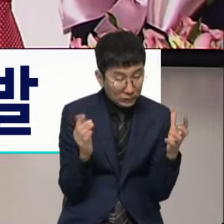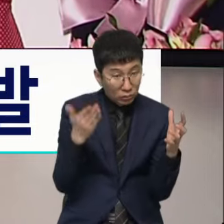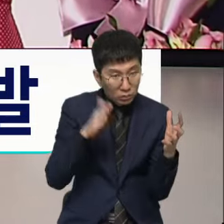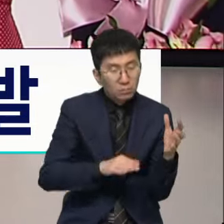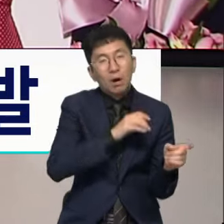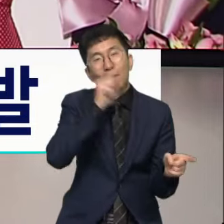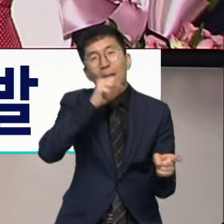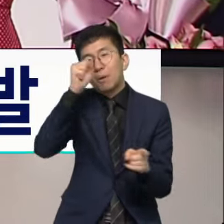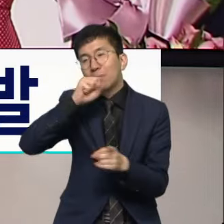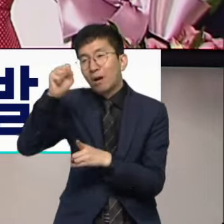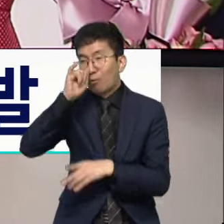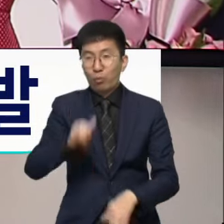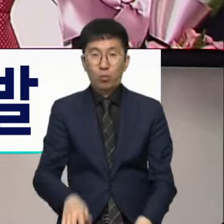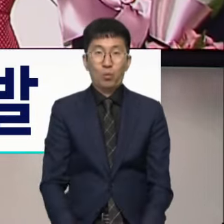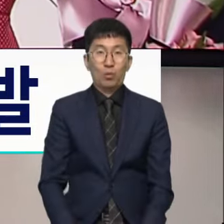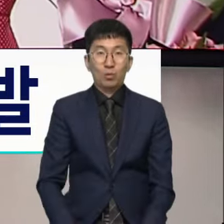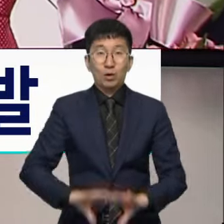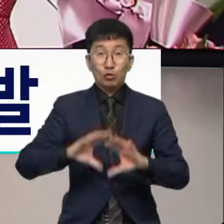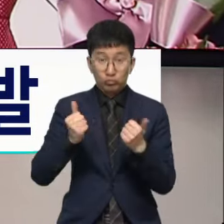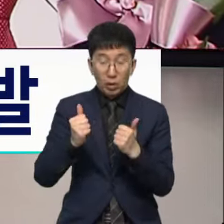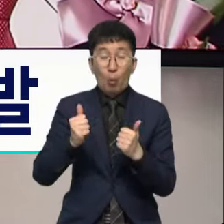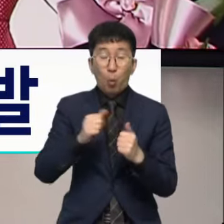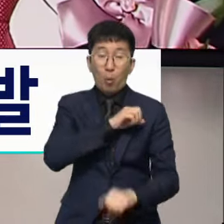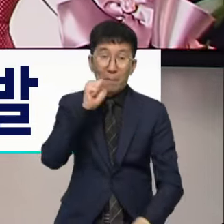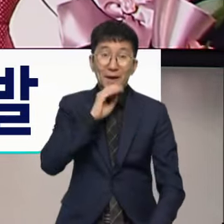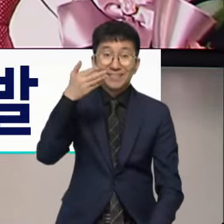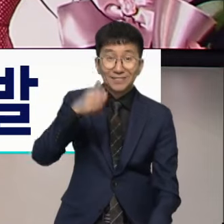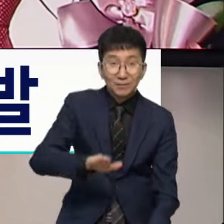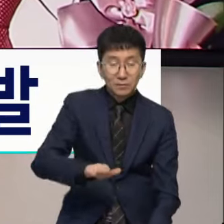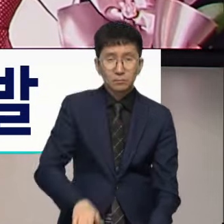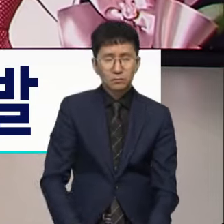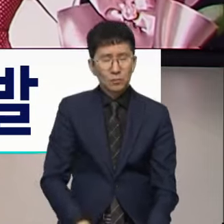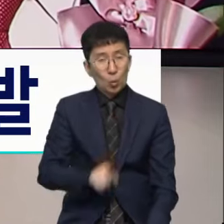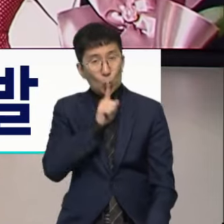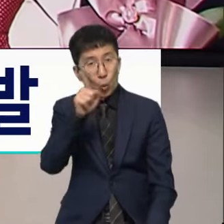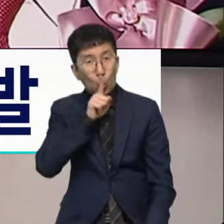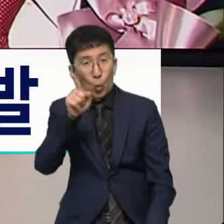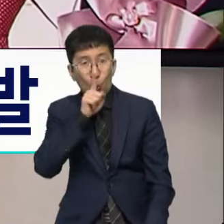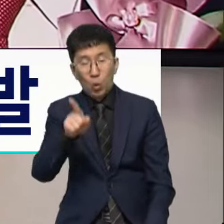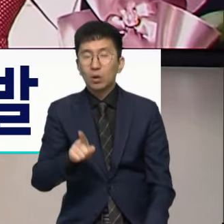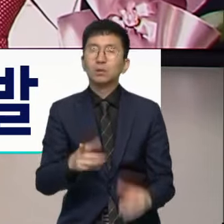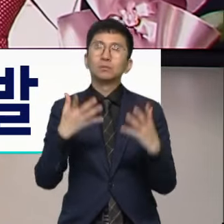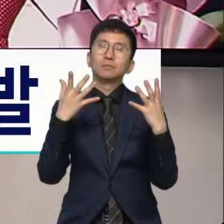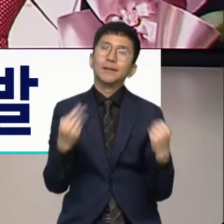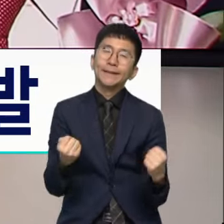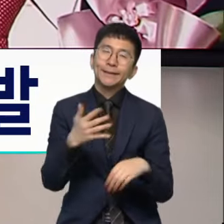국회에 입성은 하게 됐지만 고소고발이 이어져 논란이 계속될 걸로 보입니다. 이어서 조윤하 기자입니다.